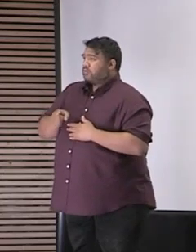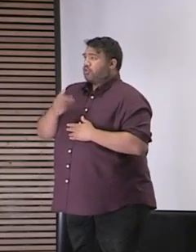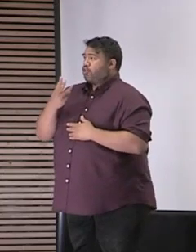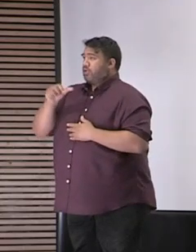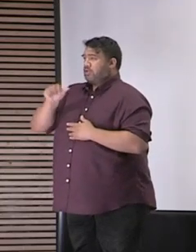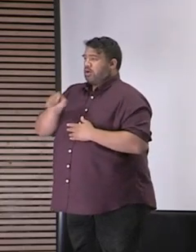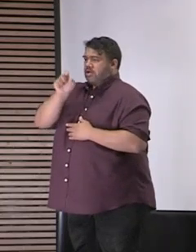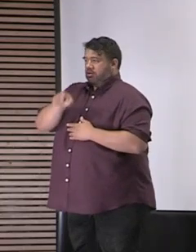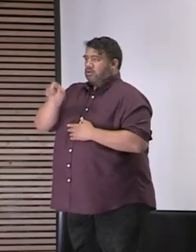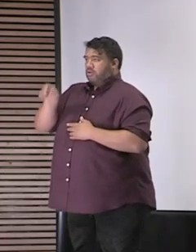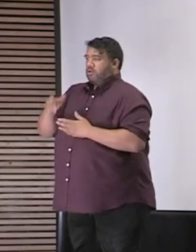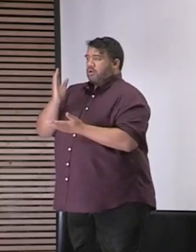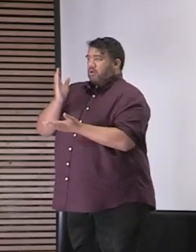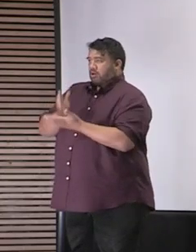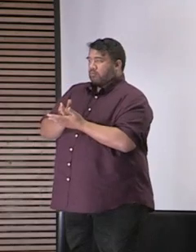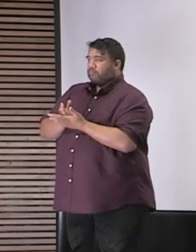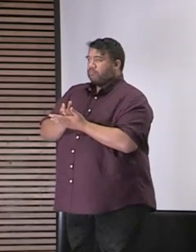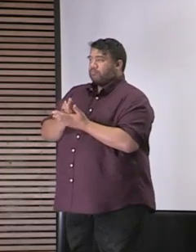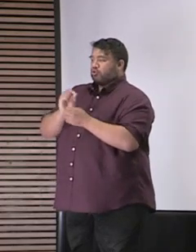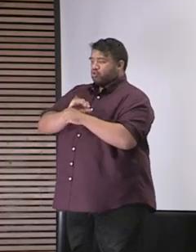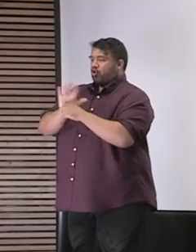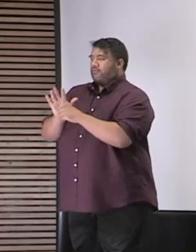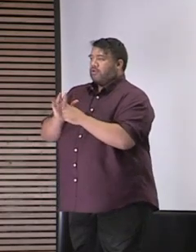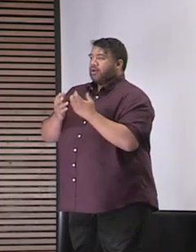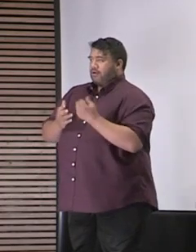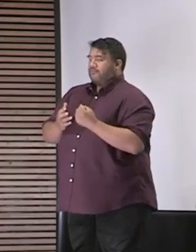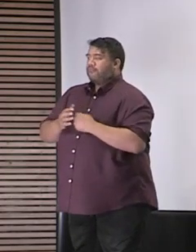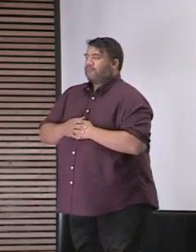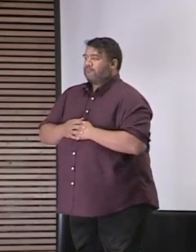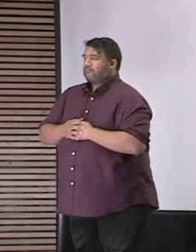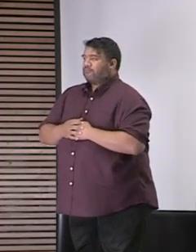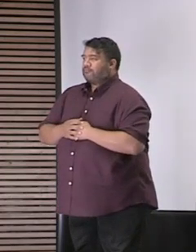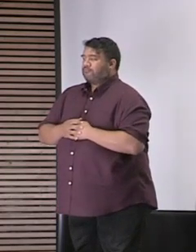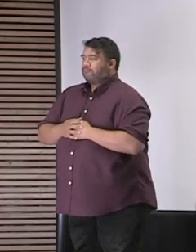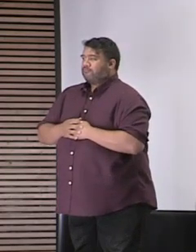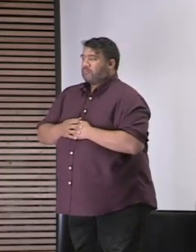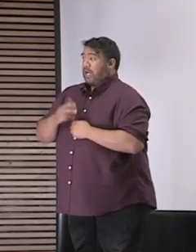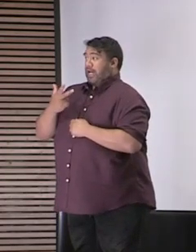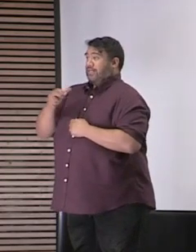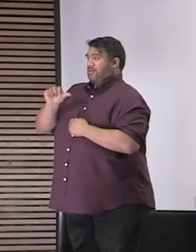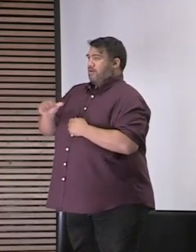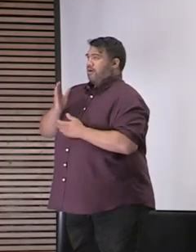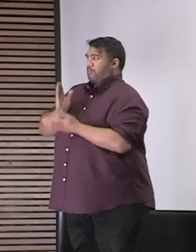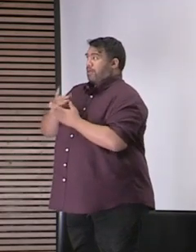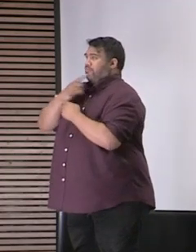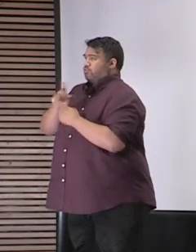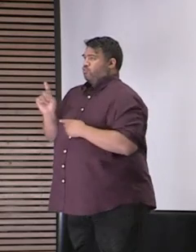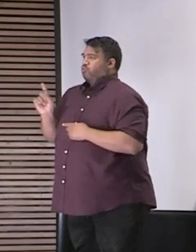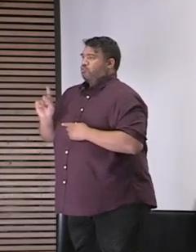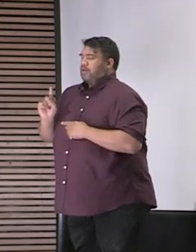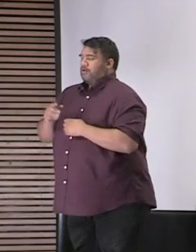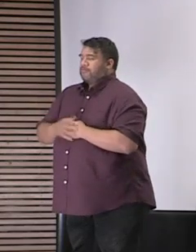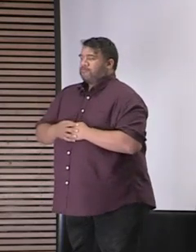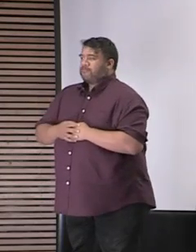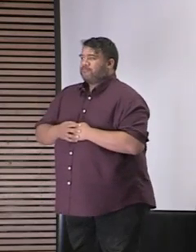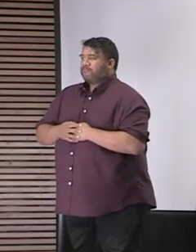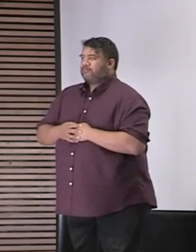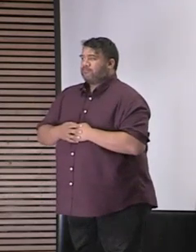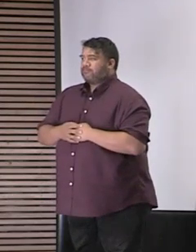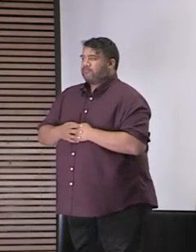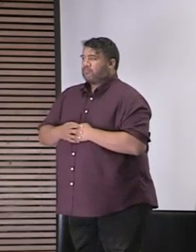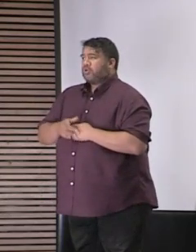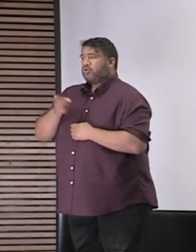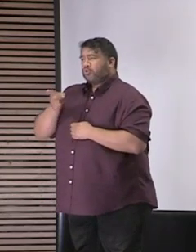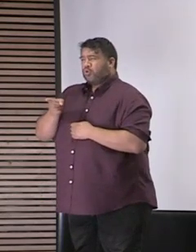usted, primer ministro. Jacinda